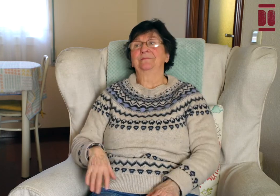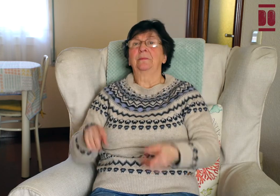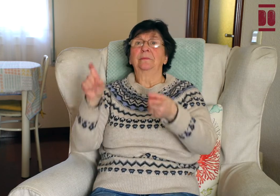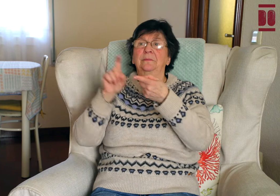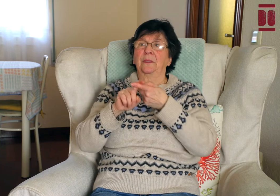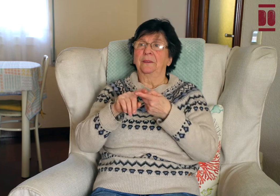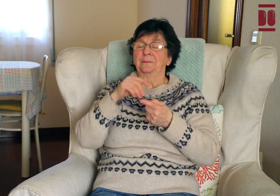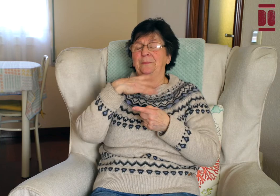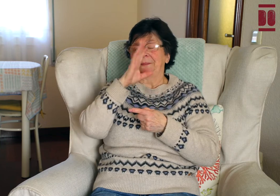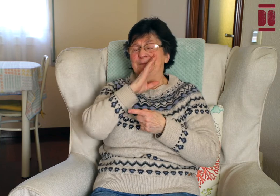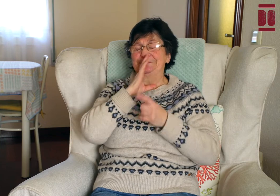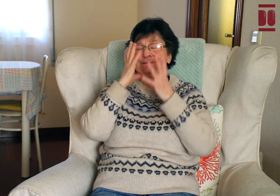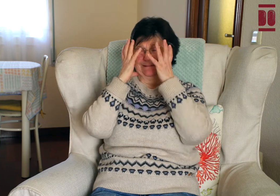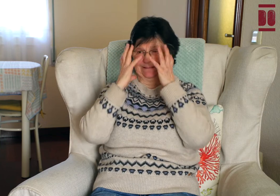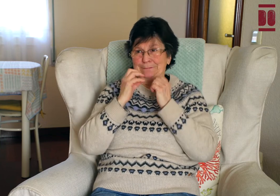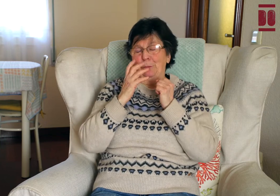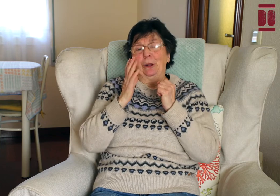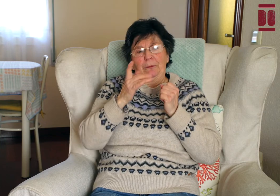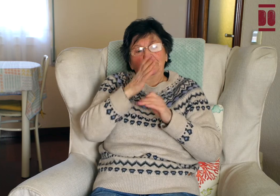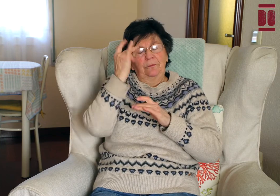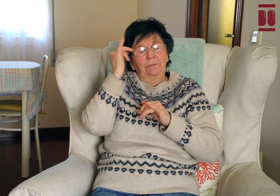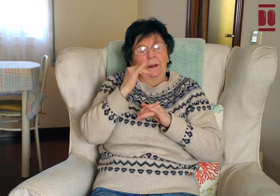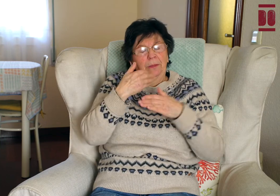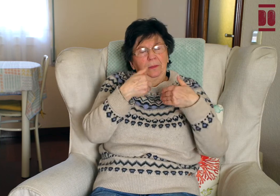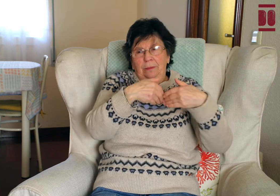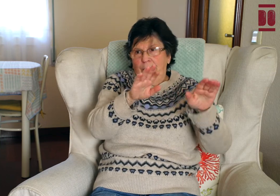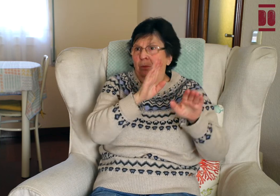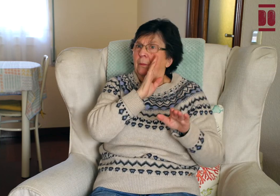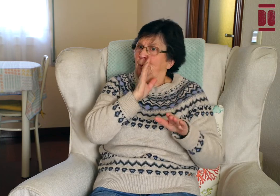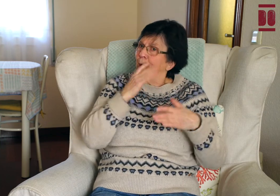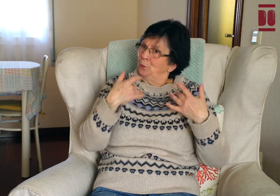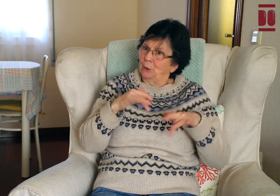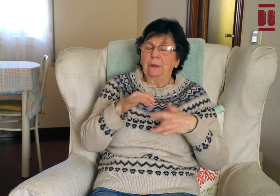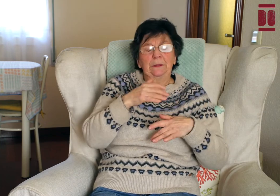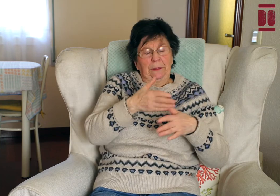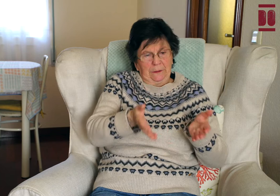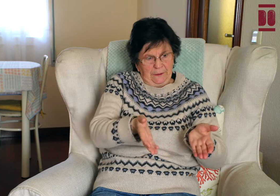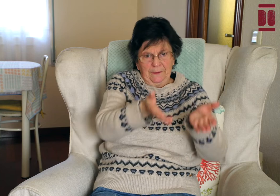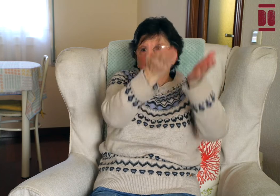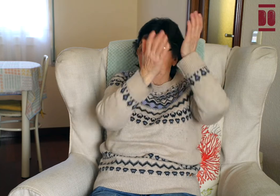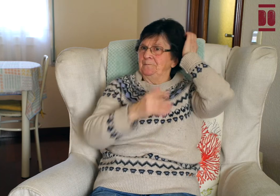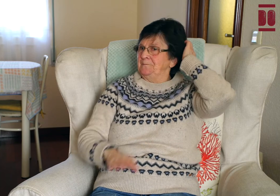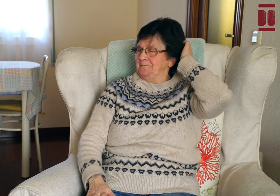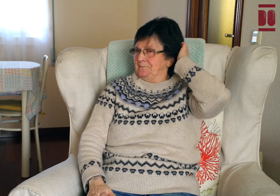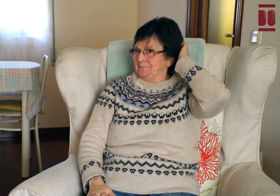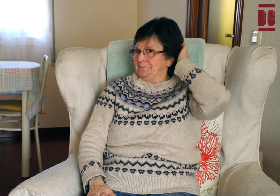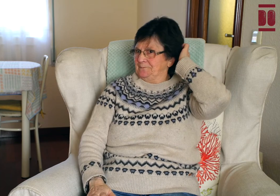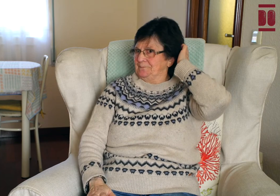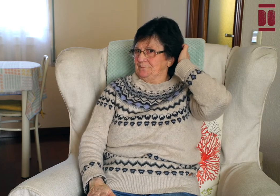continuamos hasta ahora. Me parece que a mis padres les entristecía que fuera a casarme, pero me dejaron. Mi madre me dejó casarme.